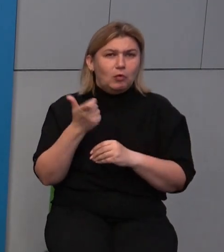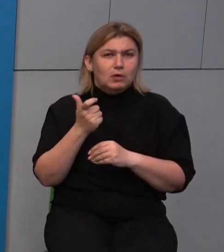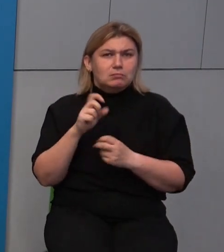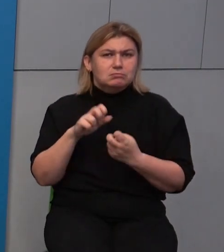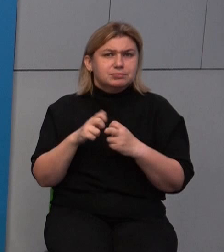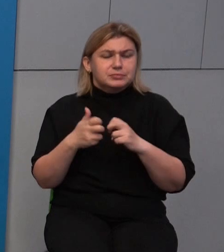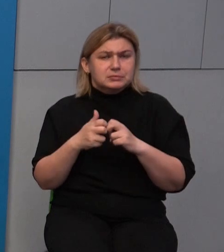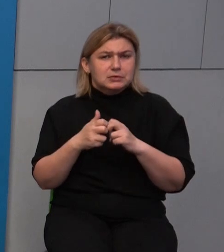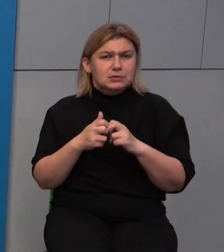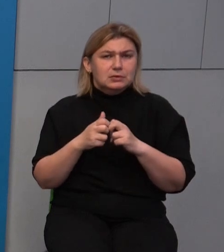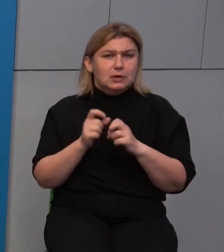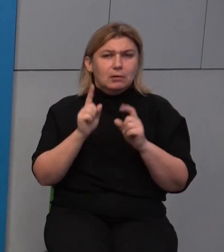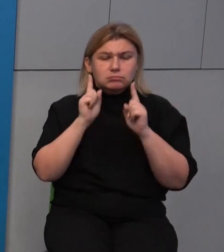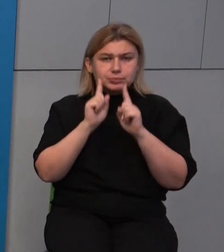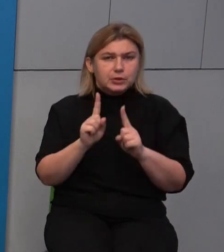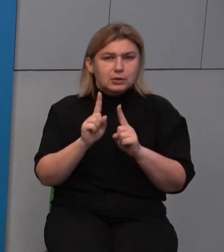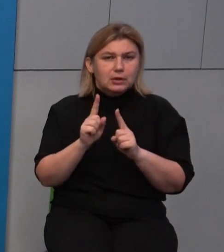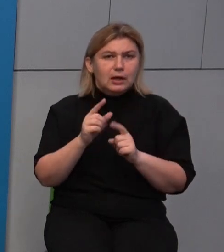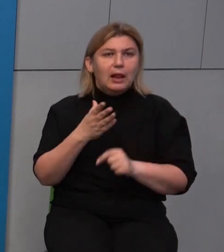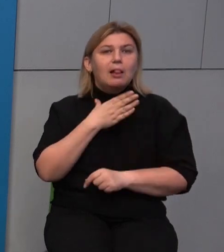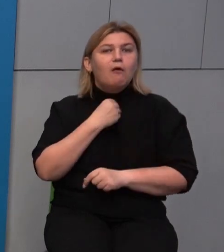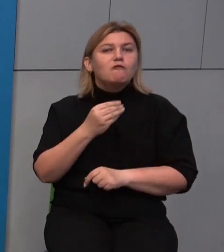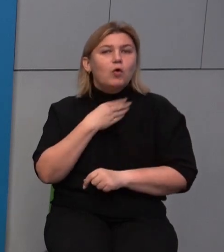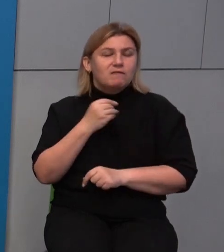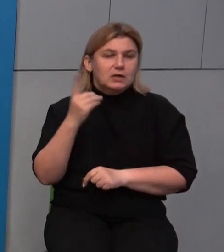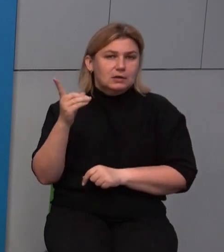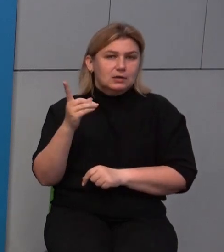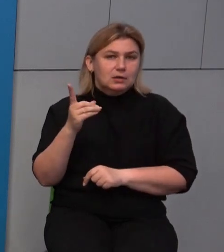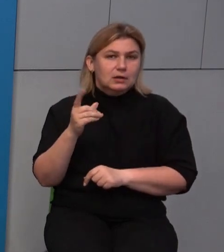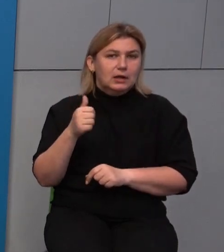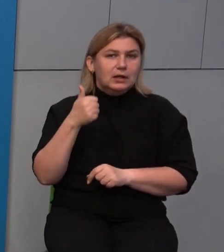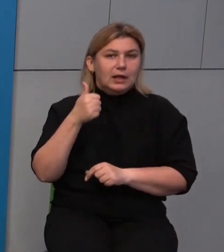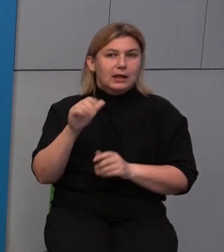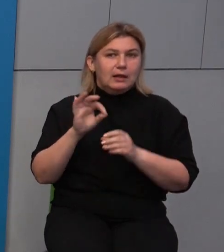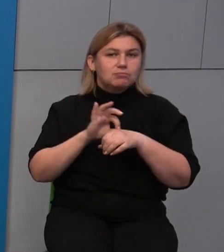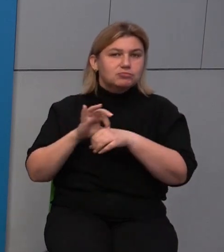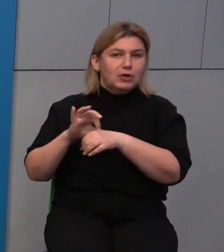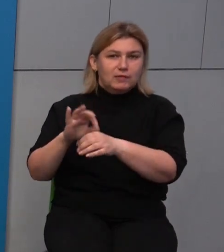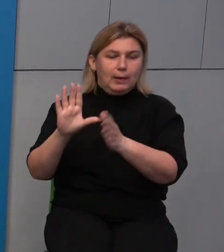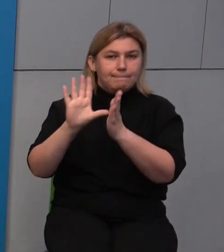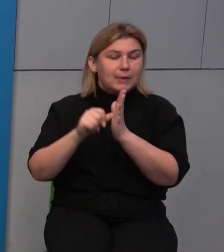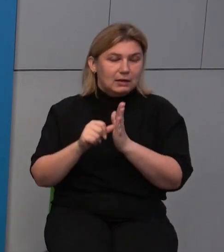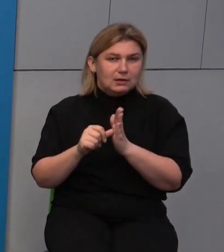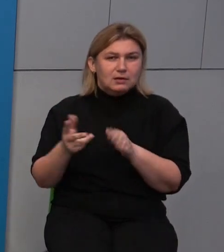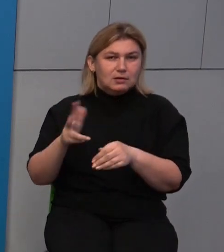potwierdziła we Lwowie jedna z przewodniczek miejskich, która oprowadzała,